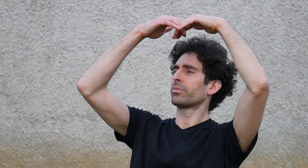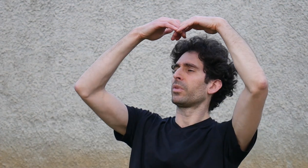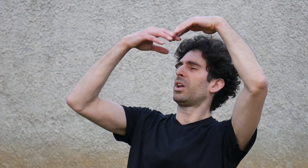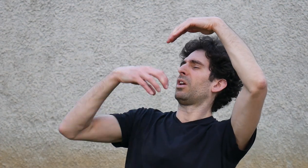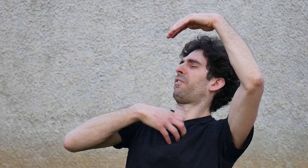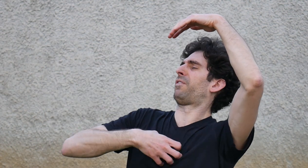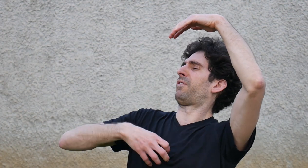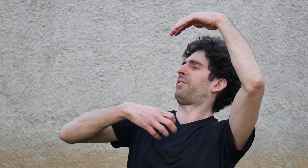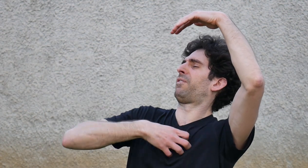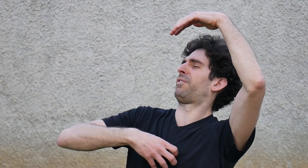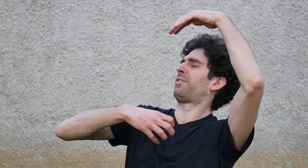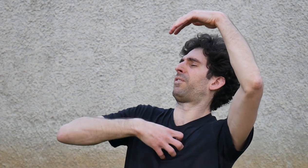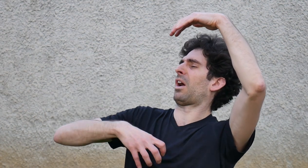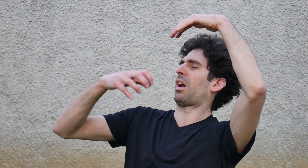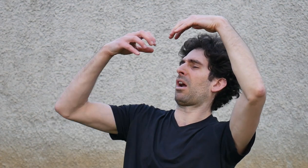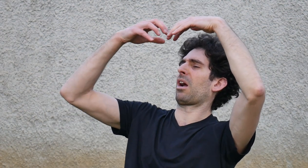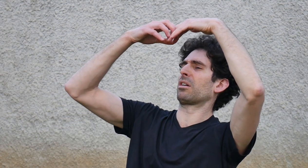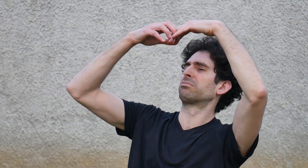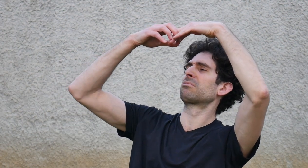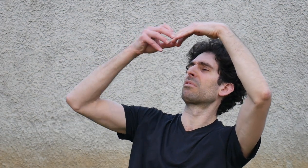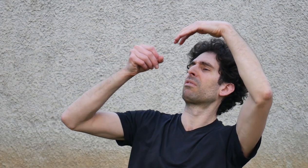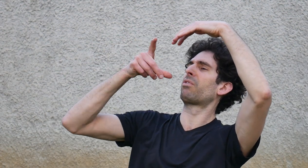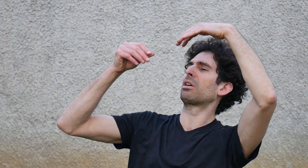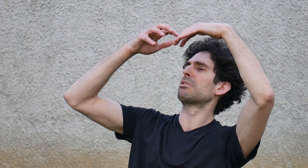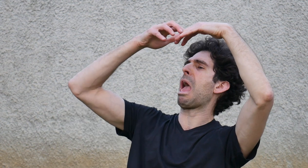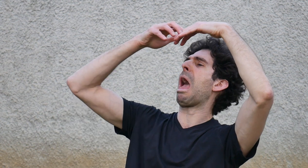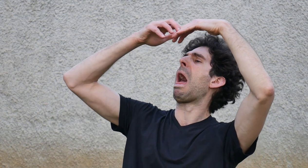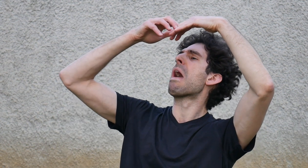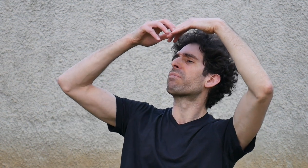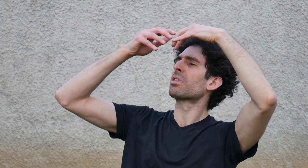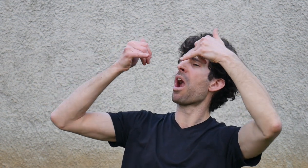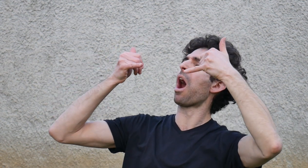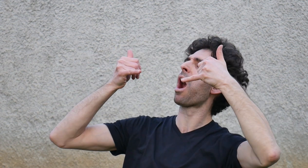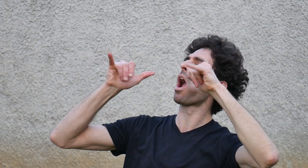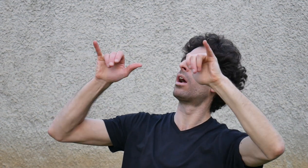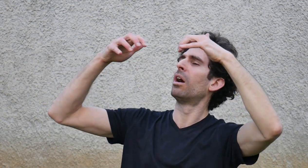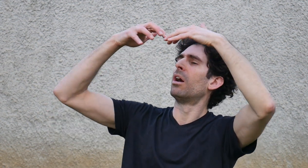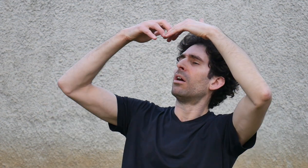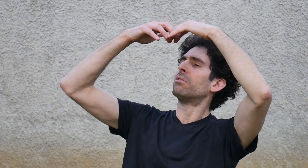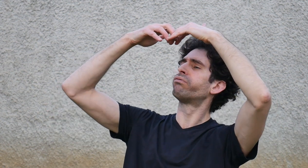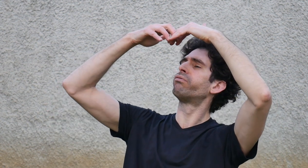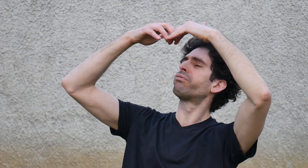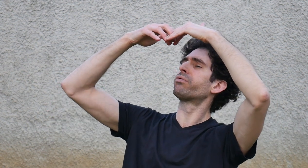"J'ai faim..." "Cette feuille là à attraper..." "Trop la flemme..."